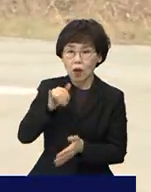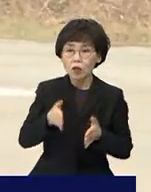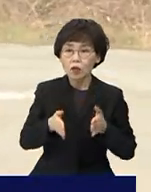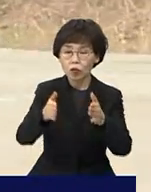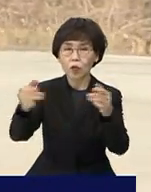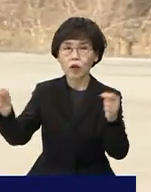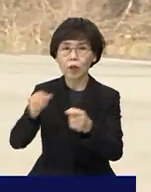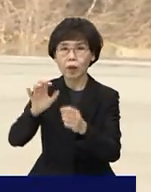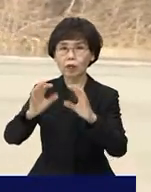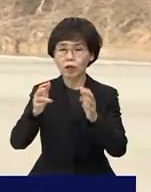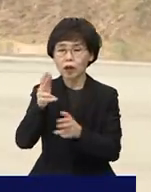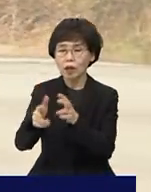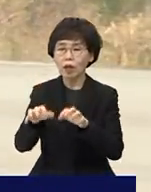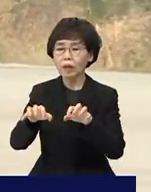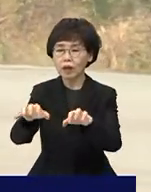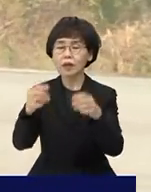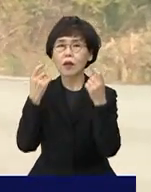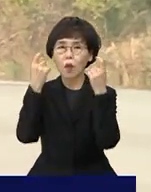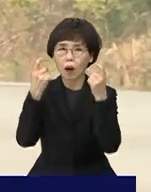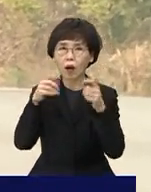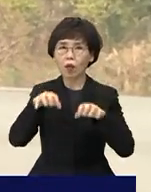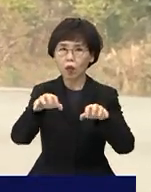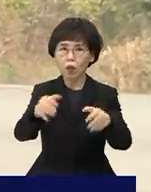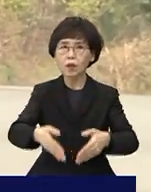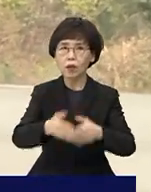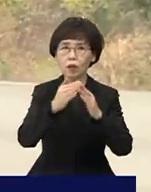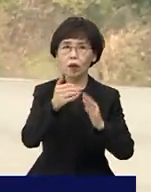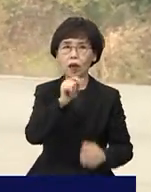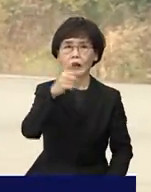관광시설을 조성하고 한수원은 대체 시설 조성 비용을 부담하기로 했습니다.